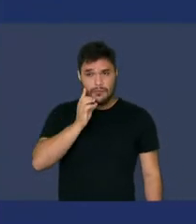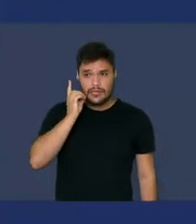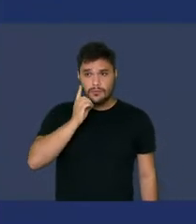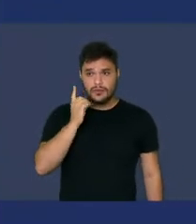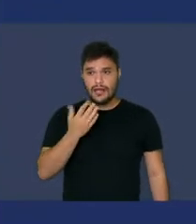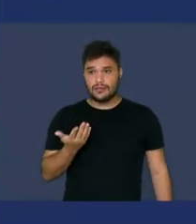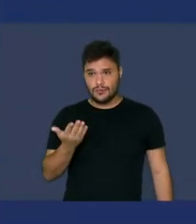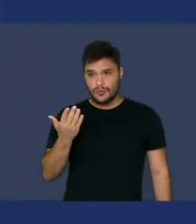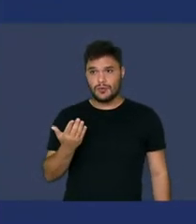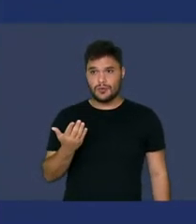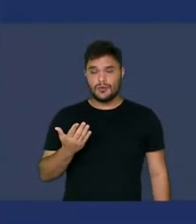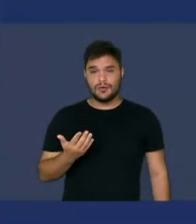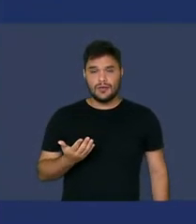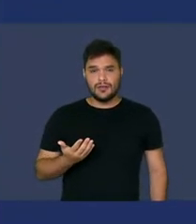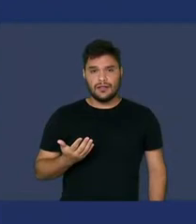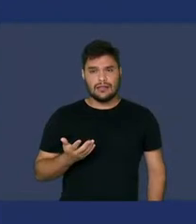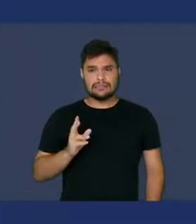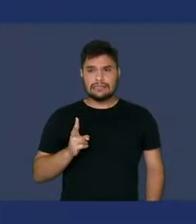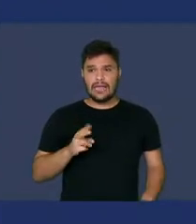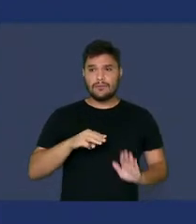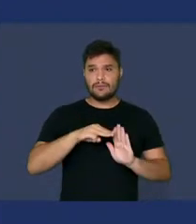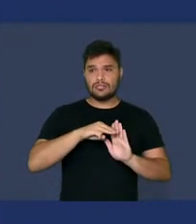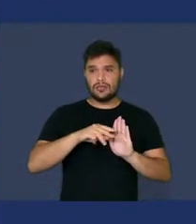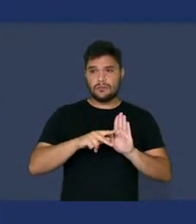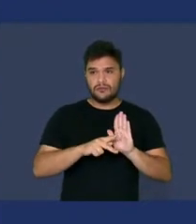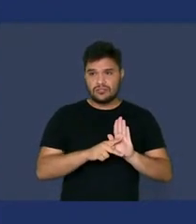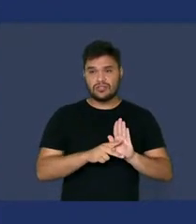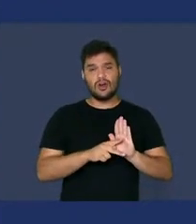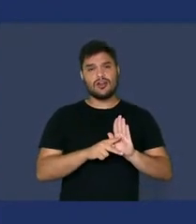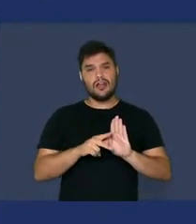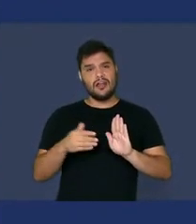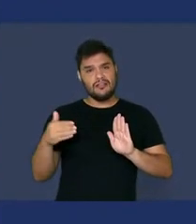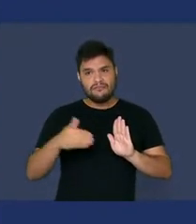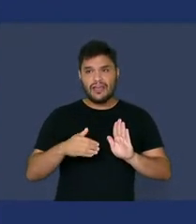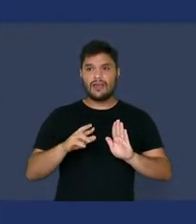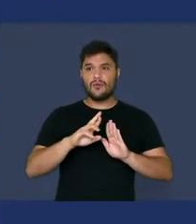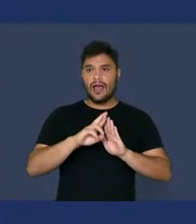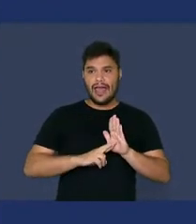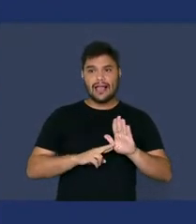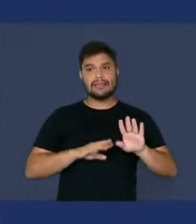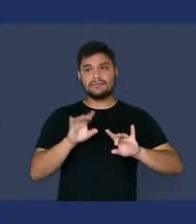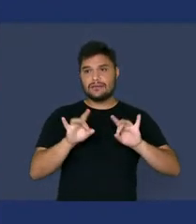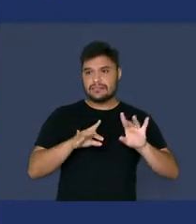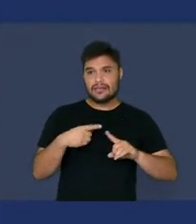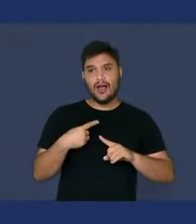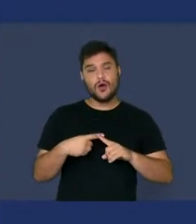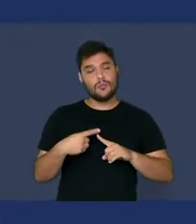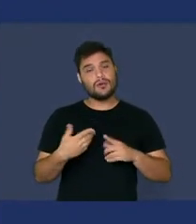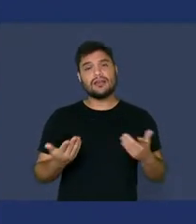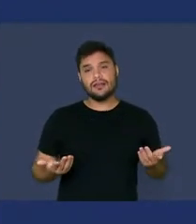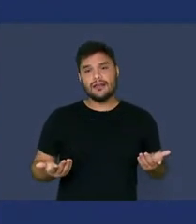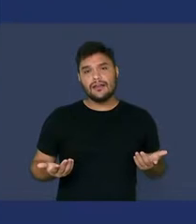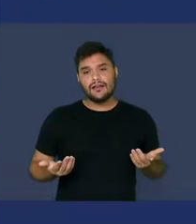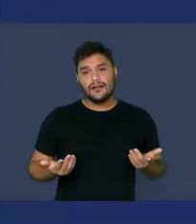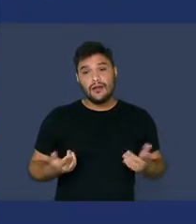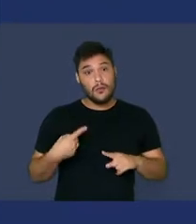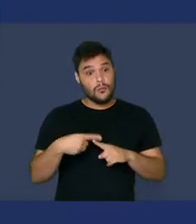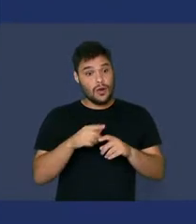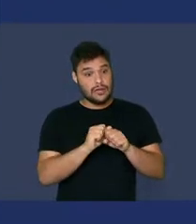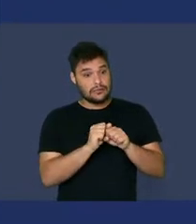GOVERNO TEM FEITO. COM TODAS AS AÇÕES QUE TEM FEITO E VOSSA EXCELÊNCIA SABE, PRESIDENTE MARCELO RAMOS, MEDIDA PROVISÓRIA